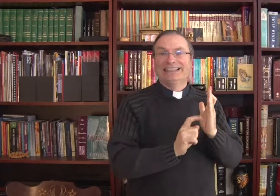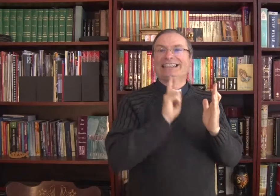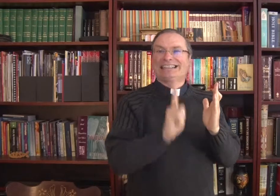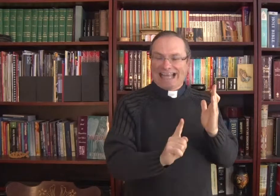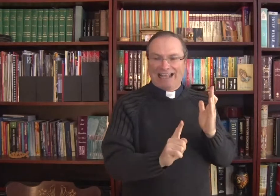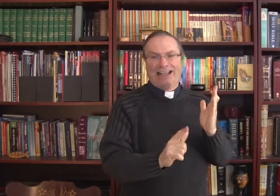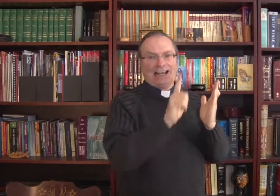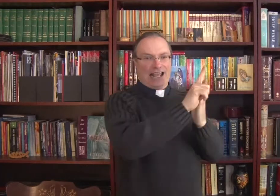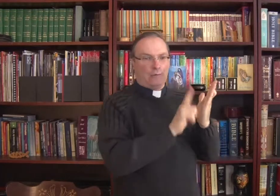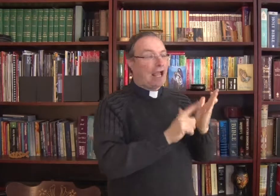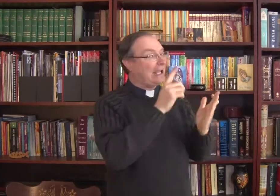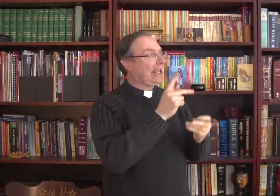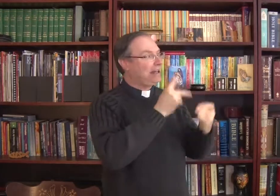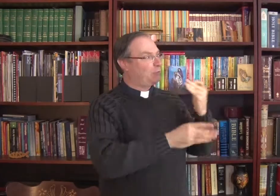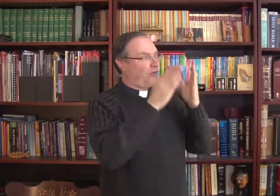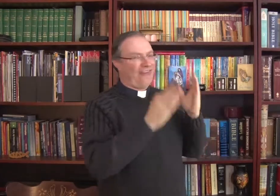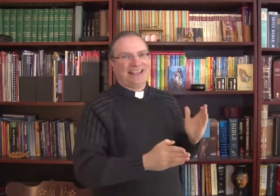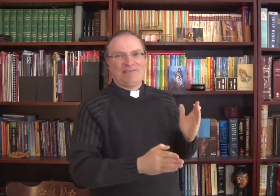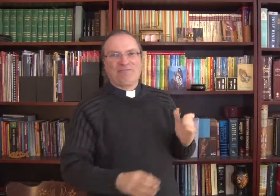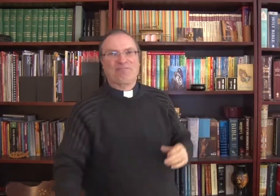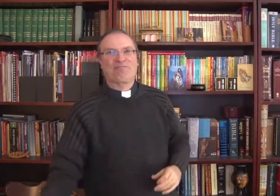qui est la loi et les prophètes.